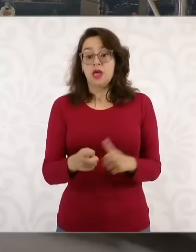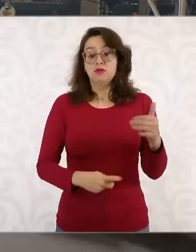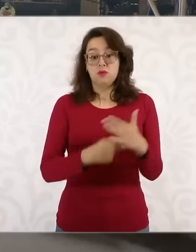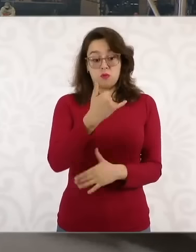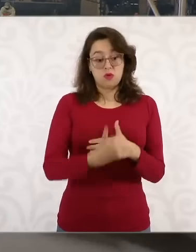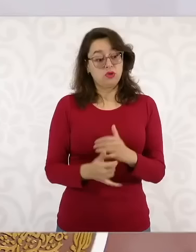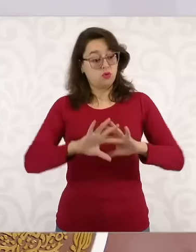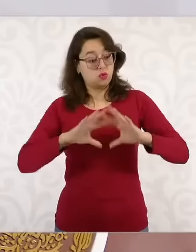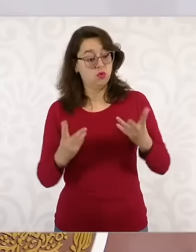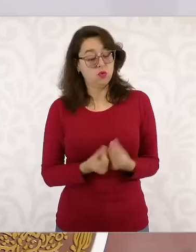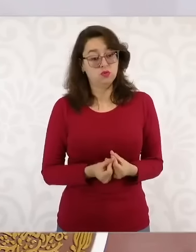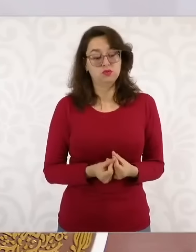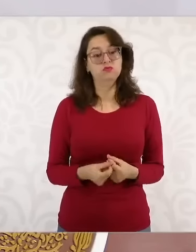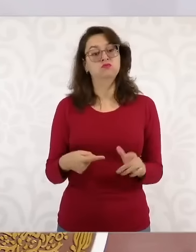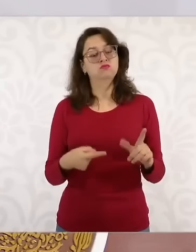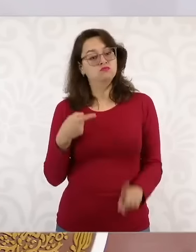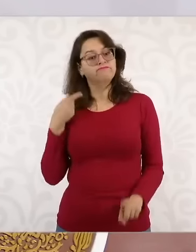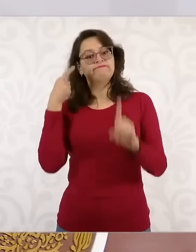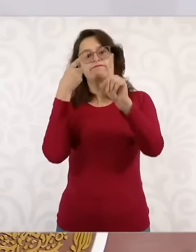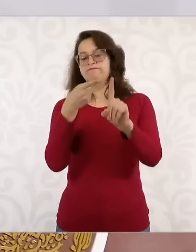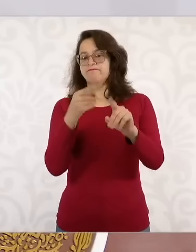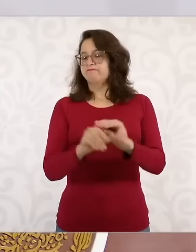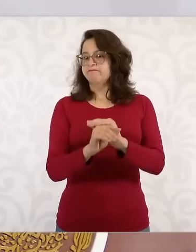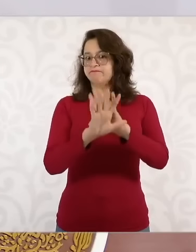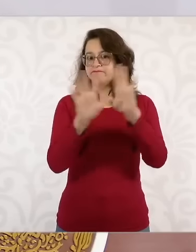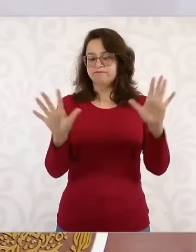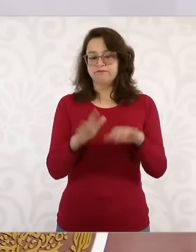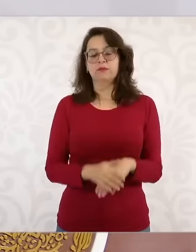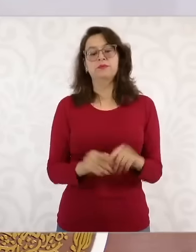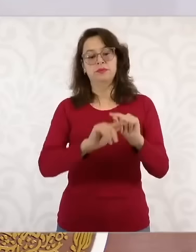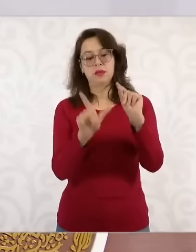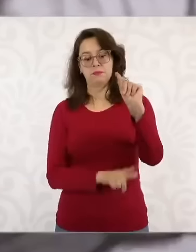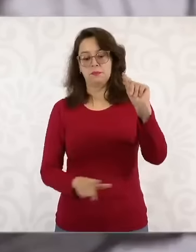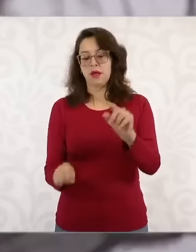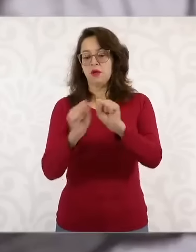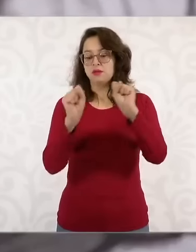refleja una convicción muy clara que el sistema eléctrico de México se fortalece con planeación,